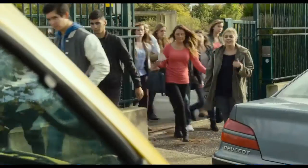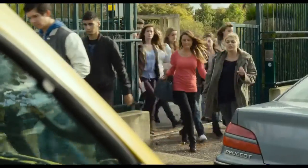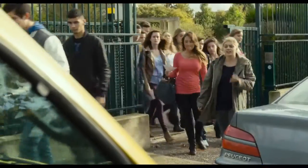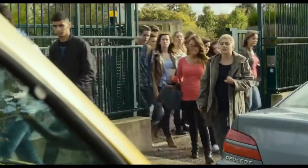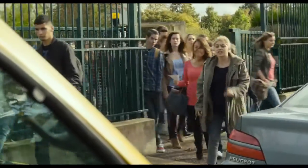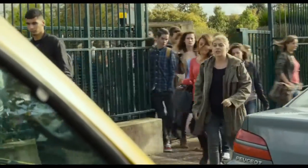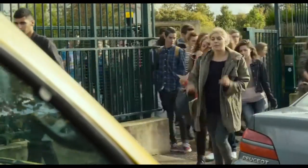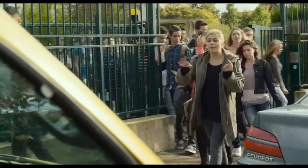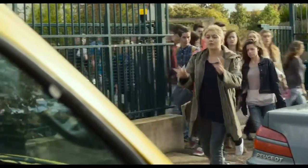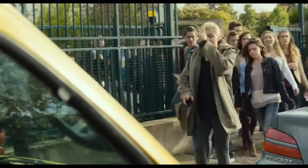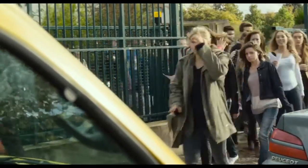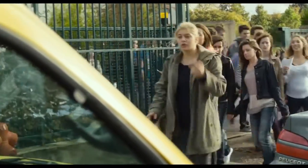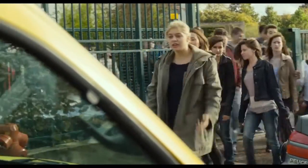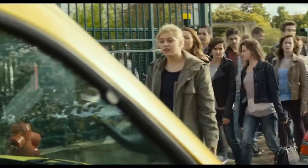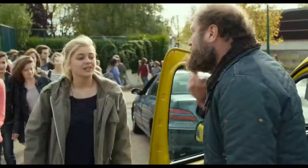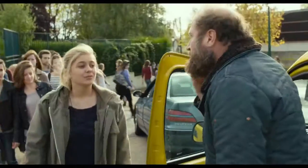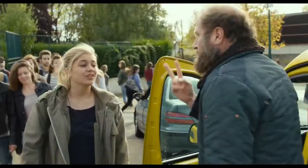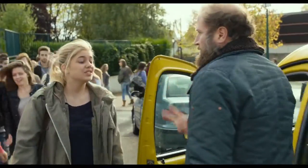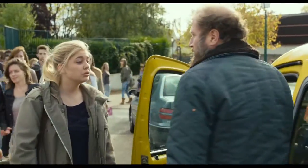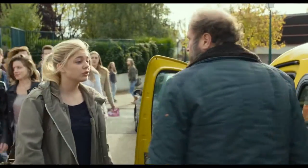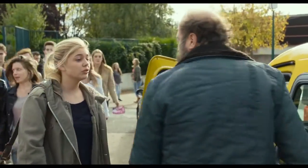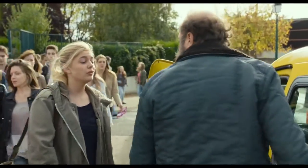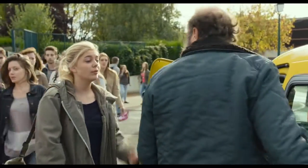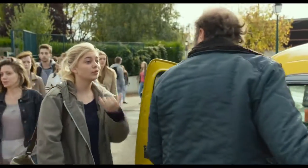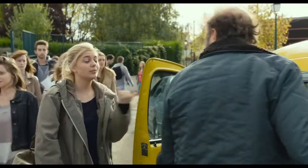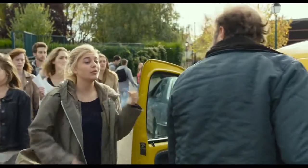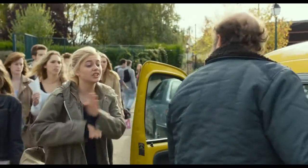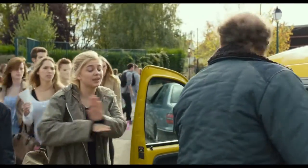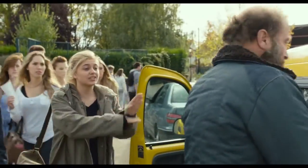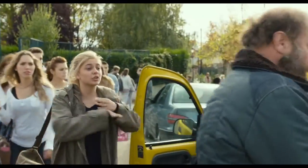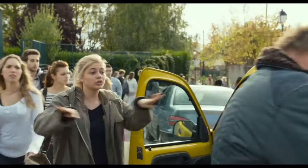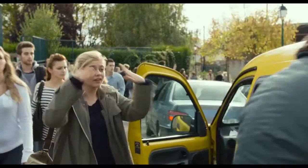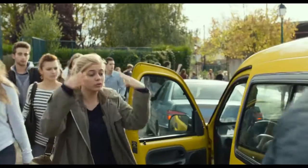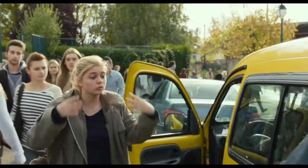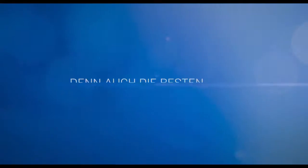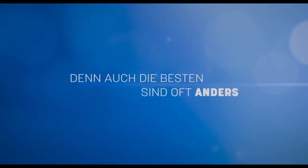Hör auf soviel zu hupen Papa, Du bist doch nicht behindert! Ich freu mich auch Dich zu sehen. Aber wir müssen unser Glück ja nicht mit der ganzen Welt teilen.